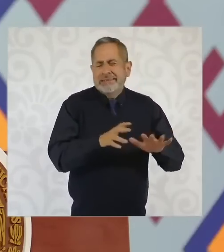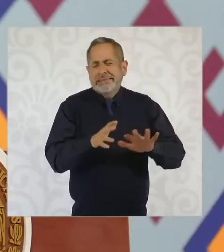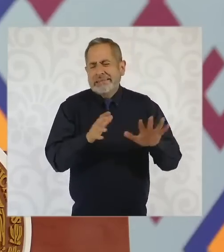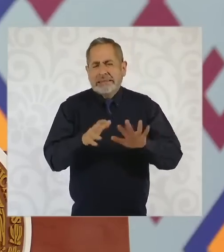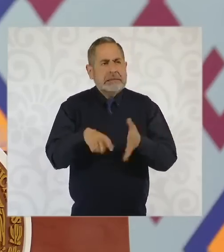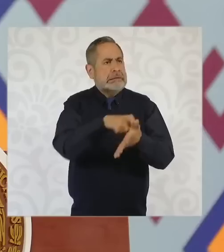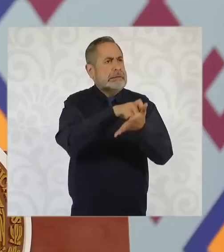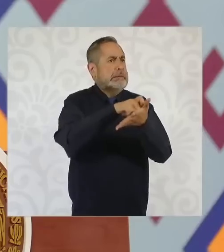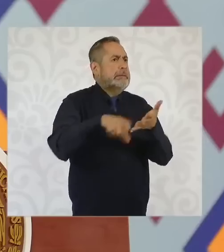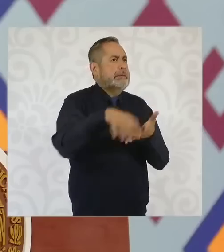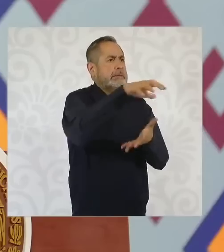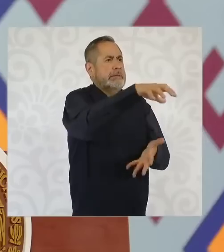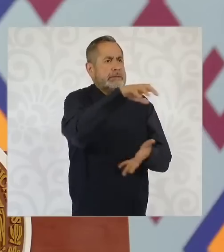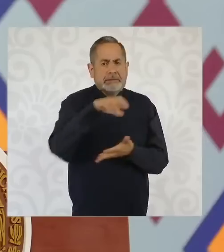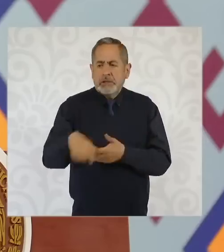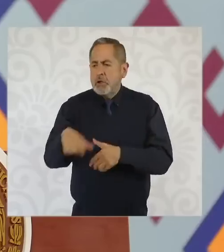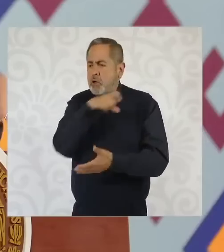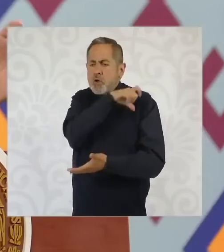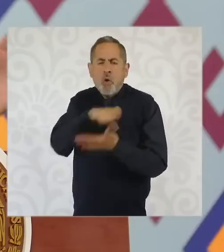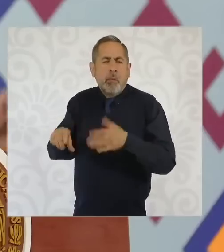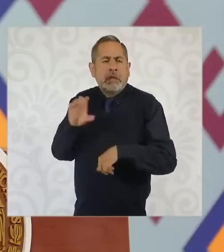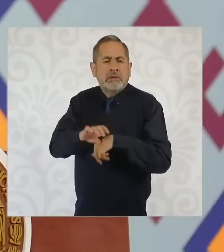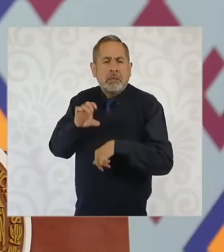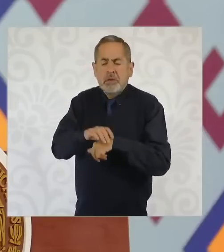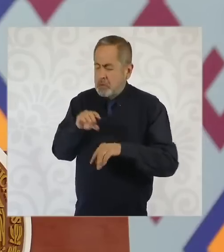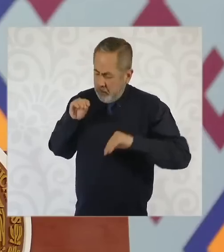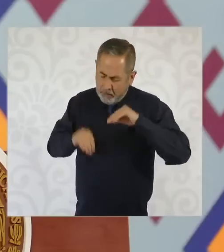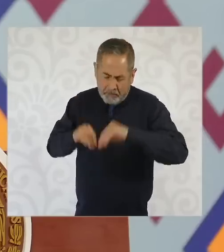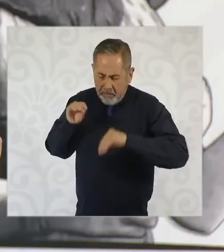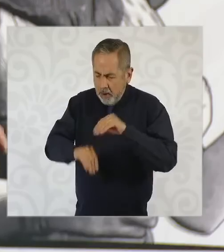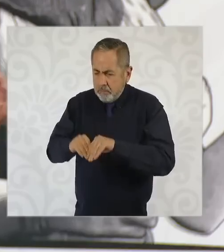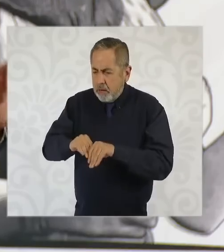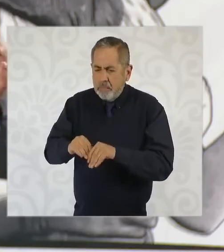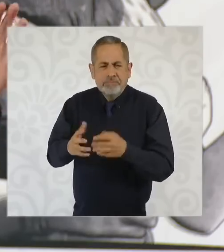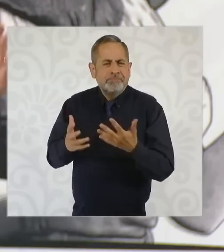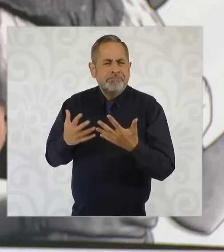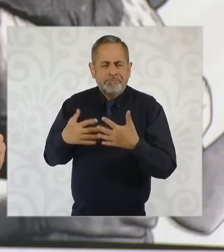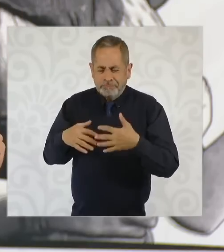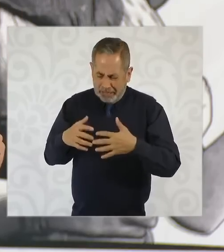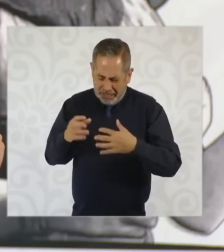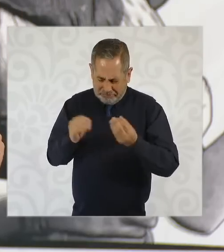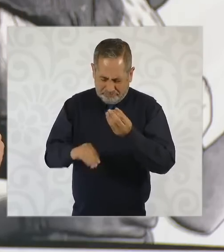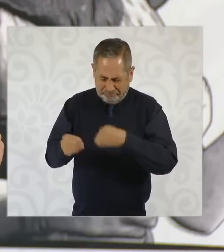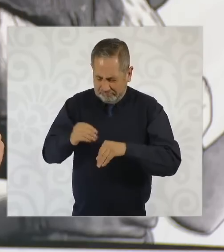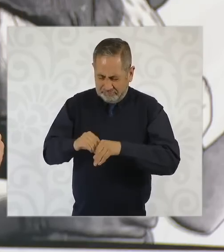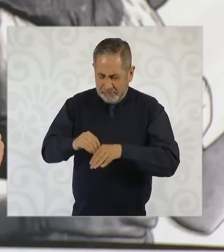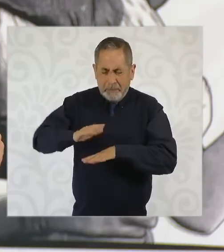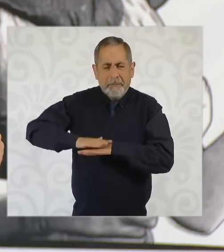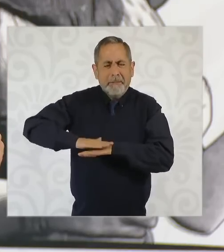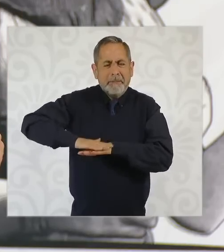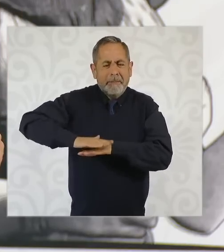están listos para pavimentar eso nos va a dar una capacidad de bacheo y repavimentación muy grande